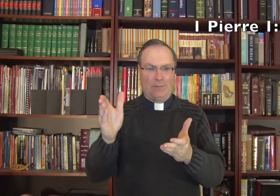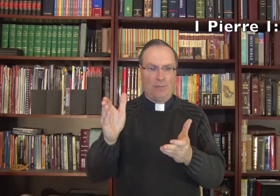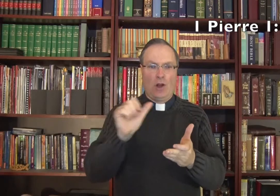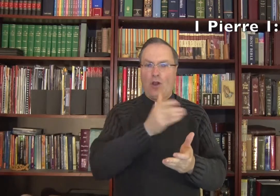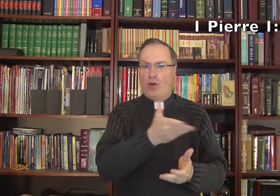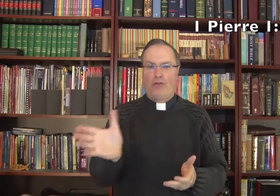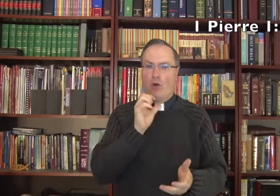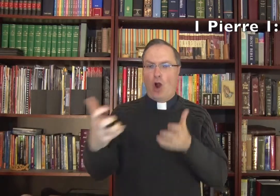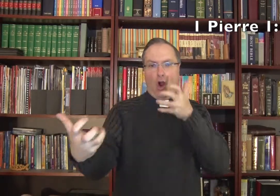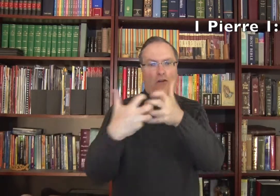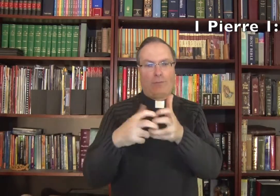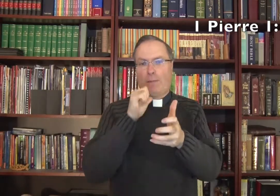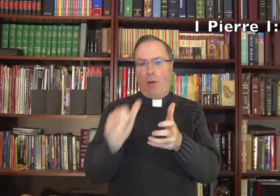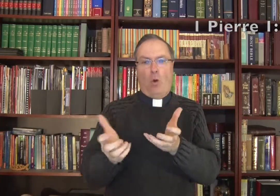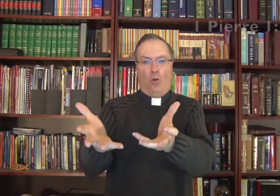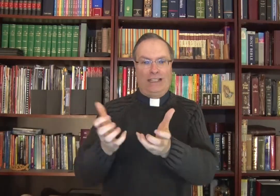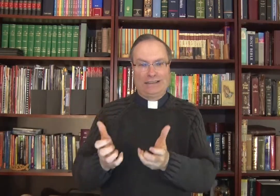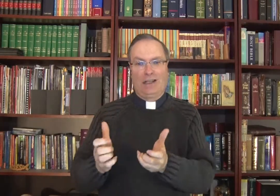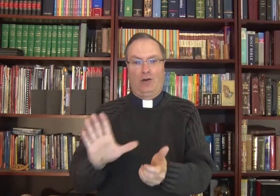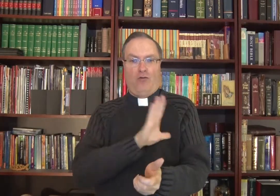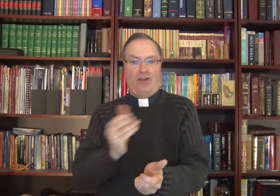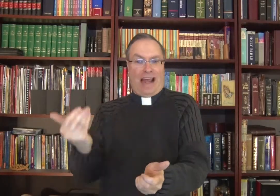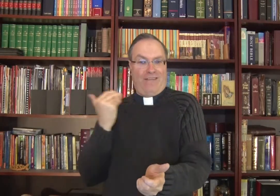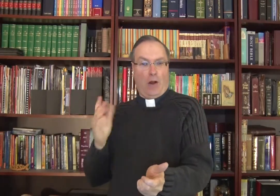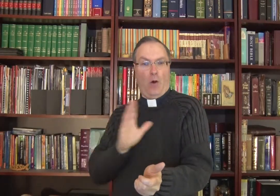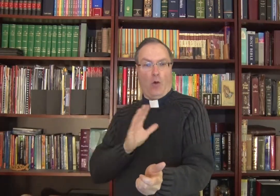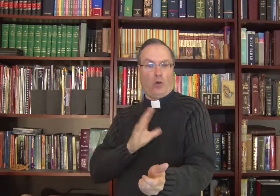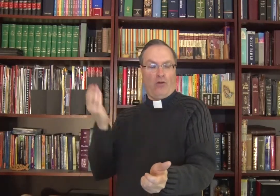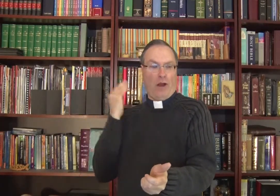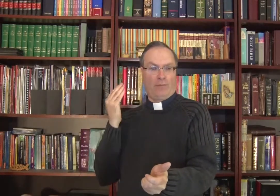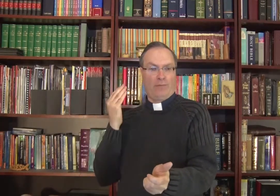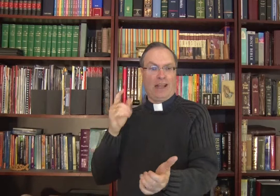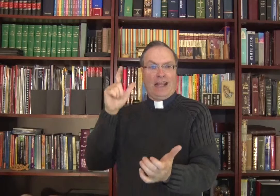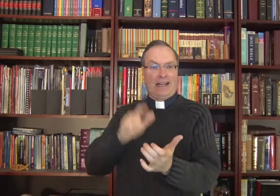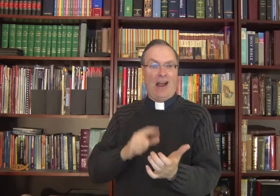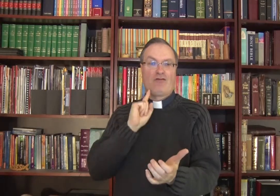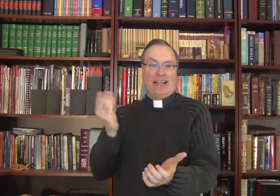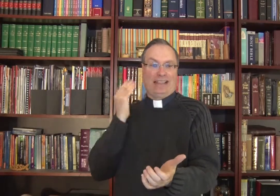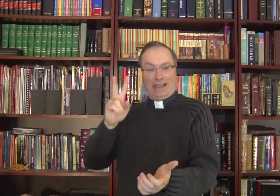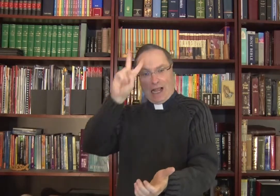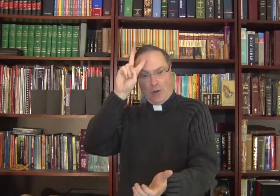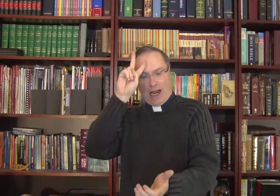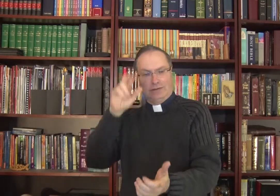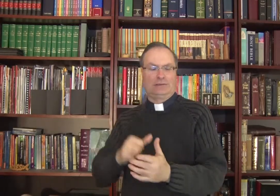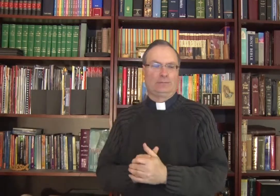ne vous conformez pas aux désirs que vous aviez autrefois, quand vous étiez dans l'ignorance.»